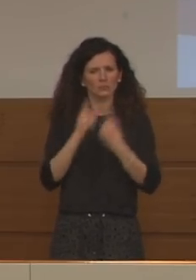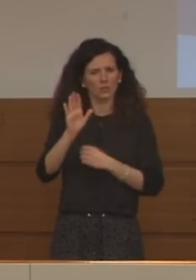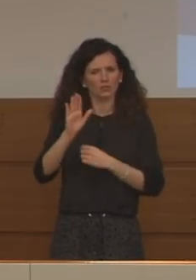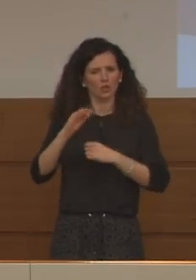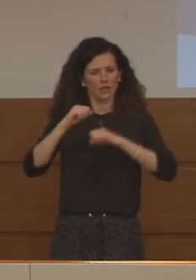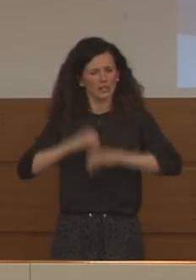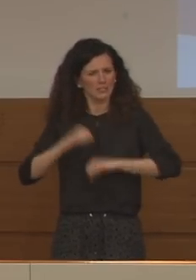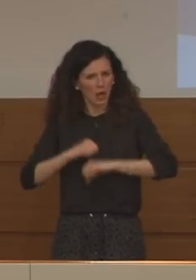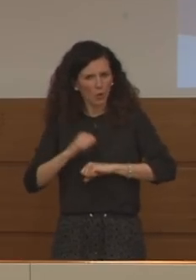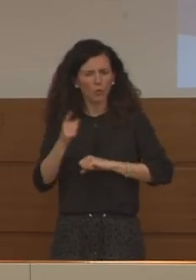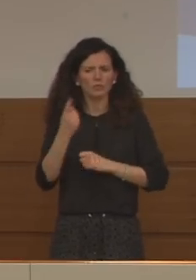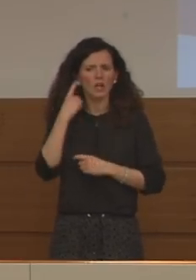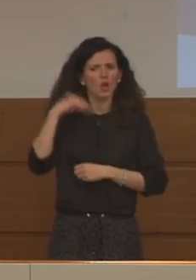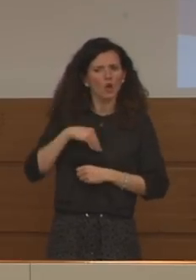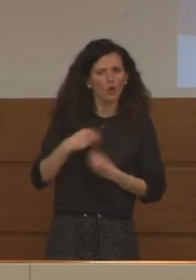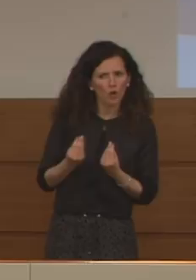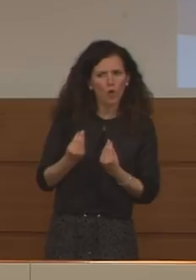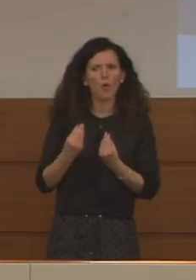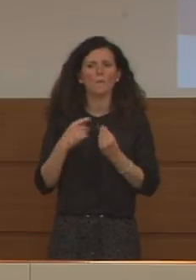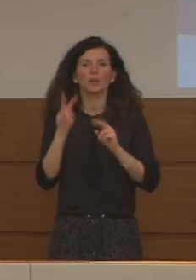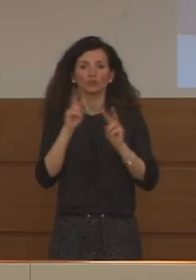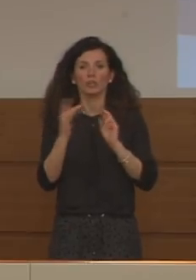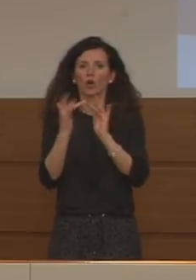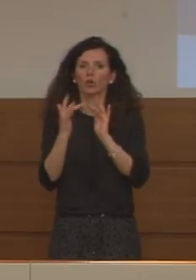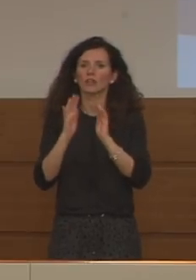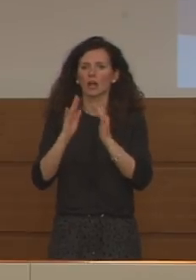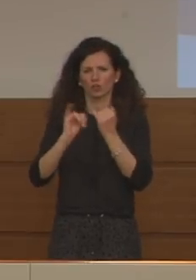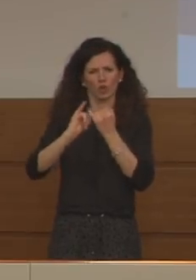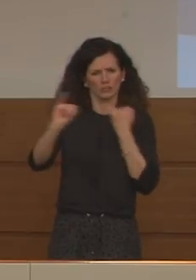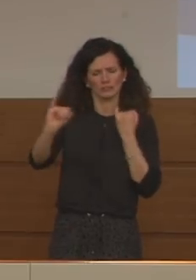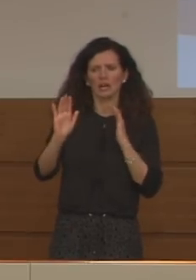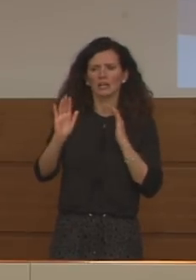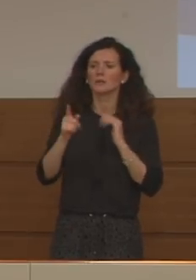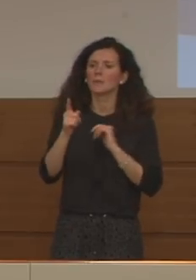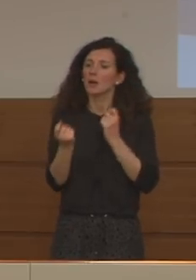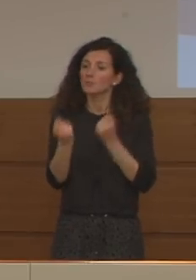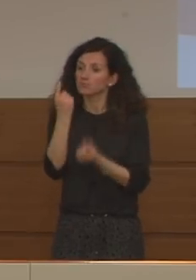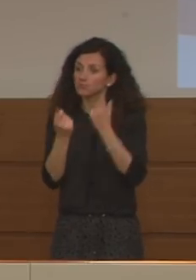per fare in modo che anche quando ci sono sintomi lievi ci sia un